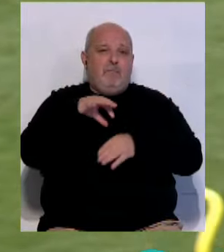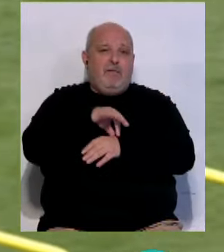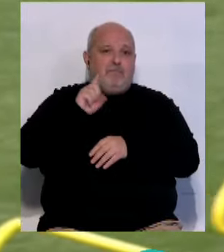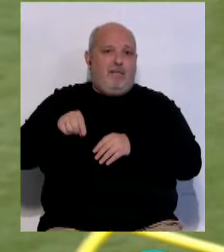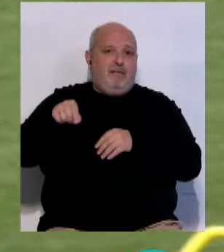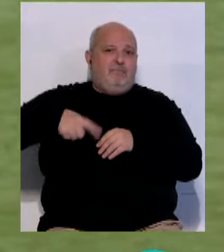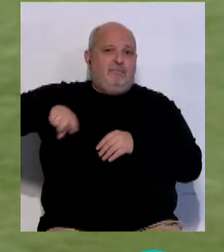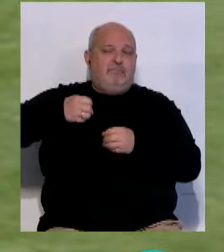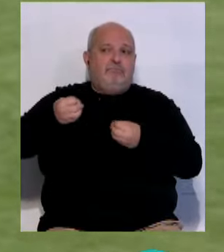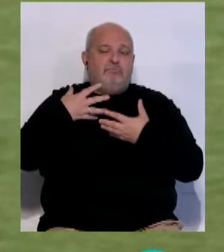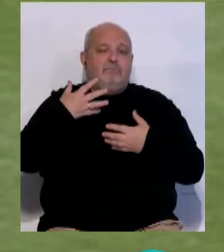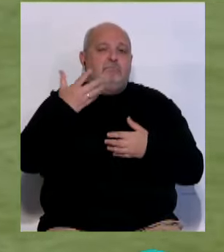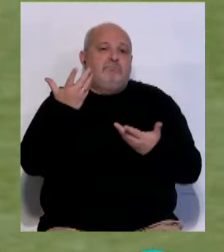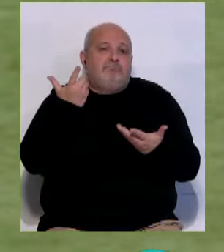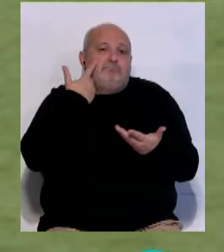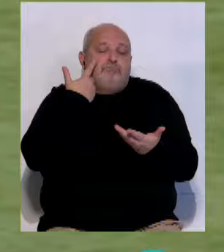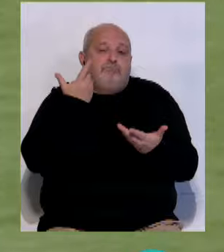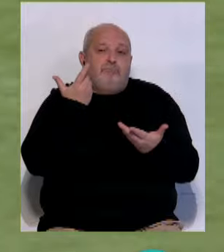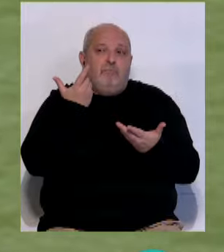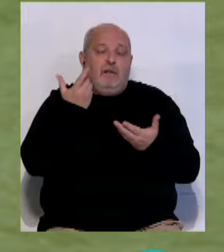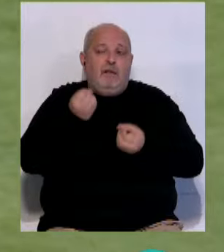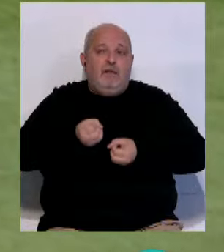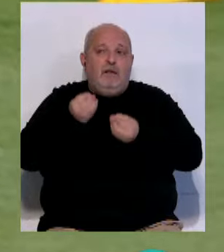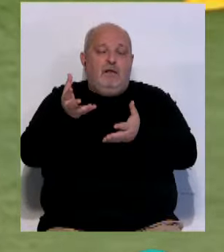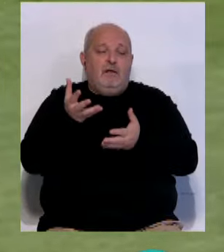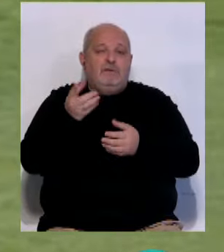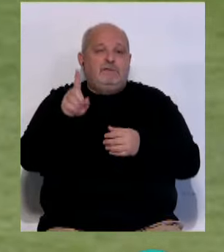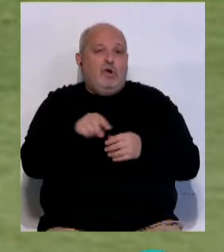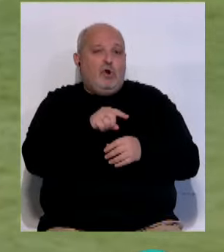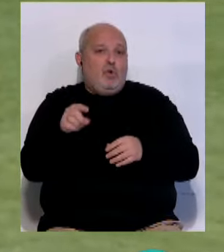que nos digan verdaderamente sobre todo al cuerpo técnico efectivamente si los jugadores que están